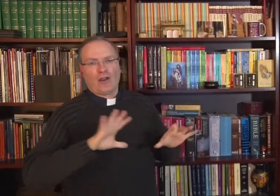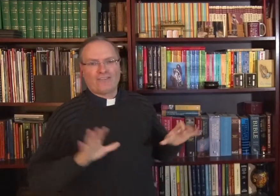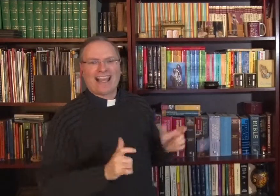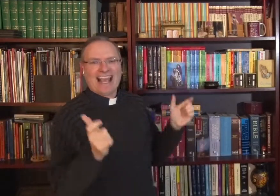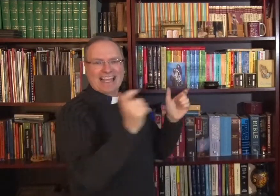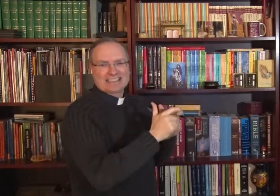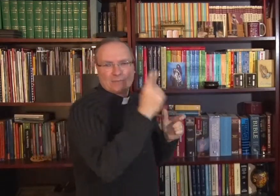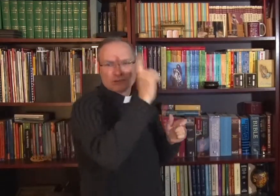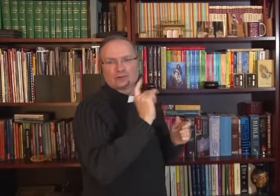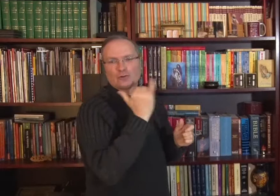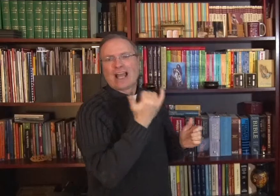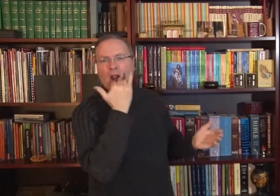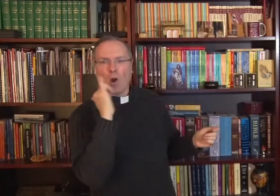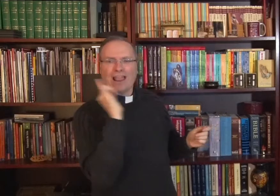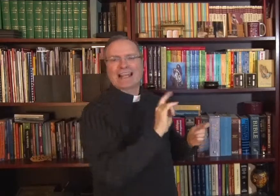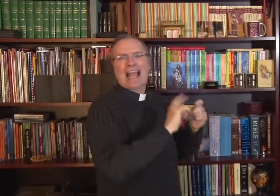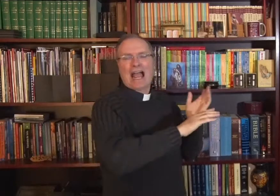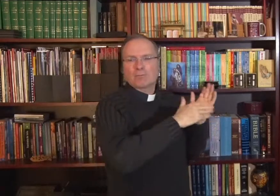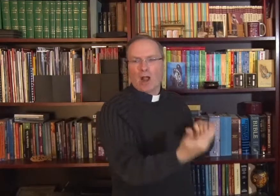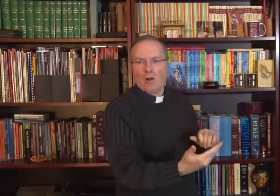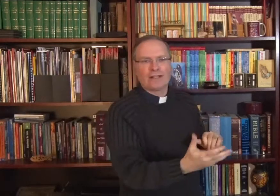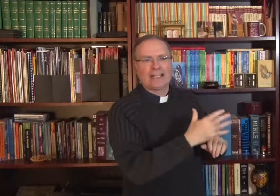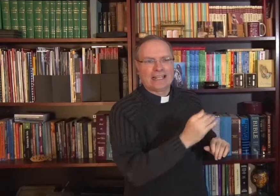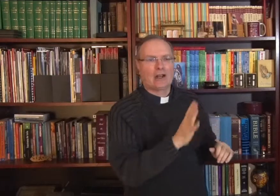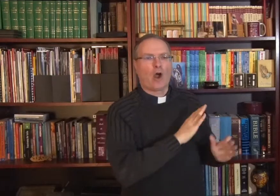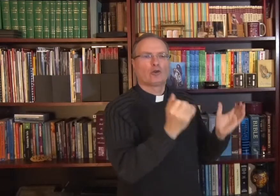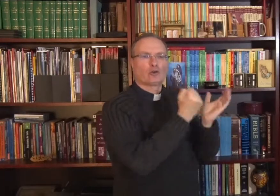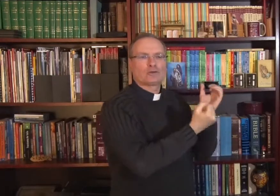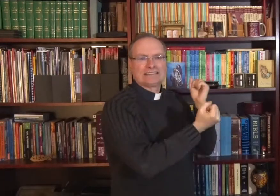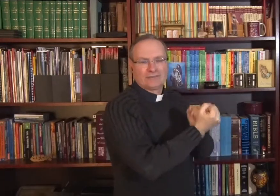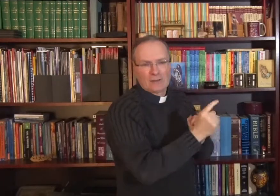l’ont fait arrêter pour qu’il soit condamné à mort et l’ont crucifié.